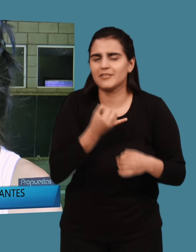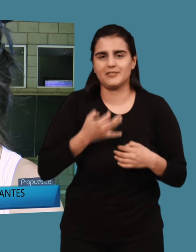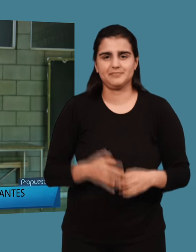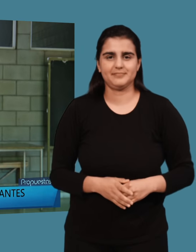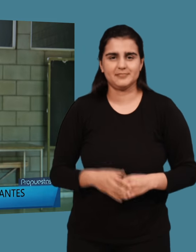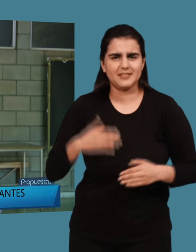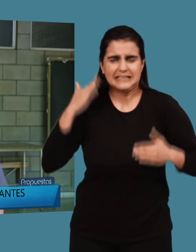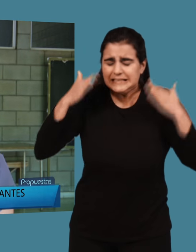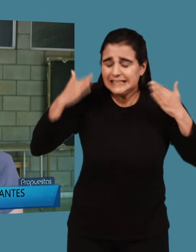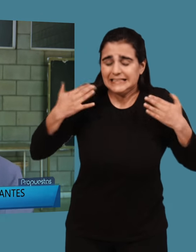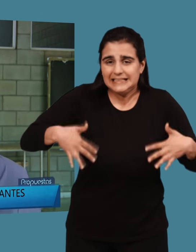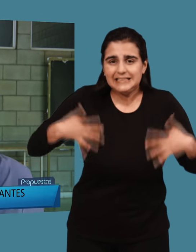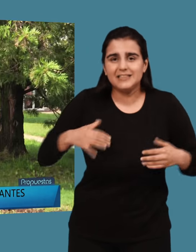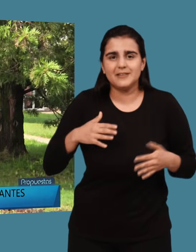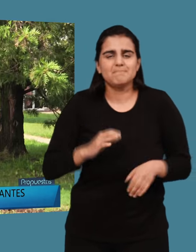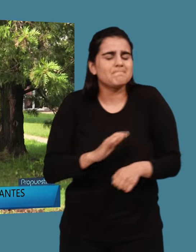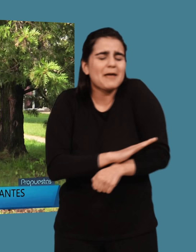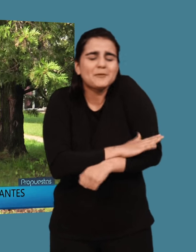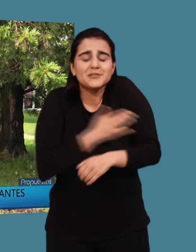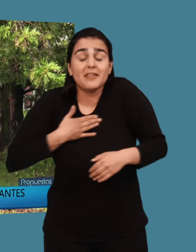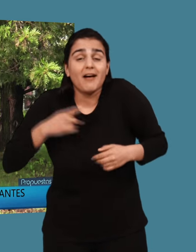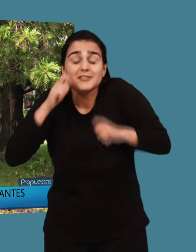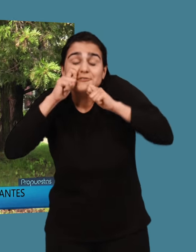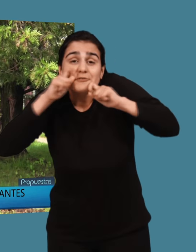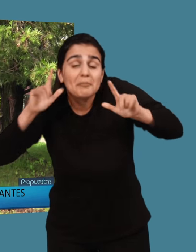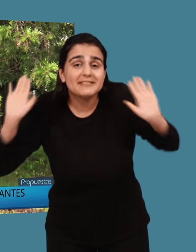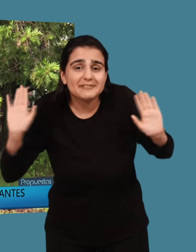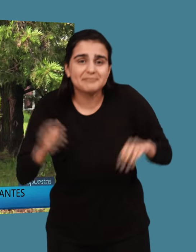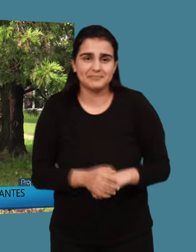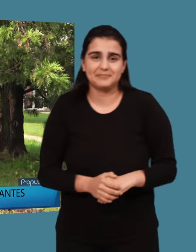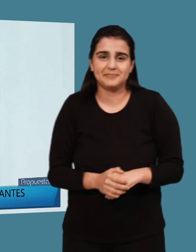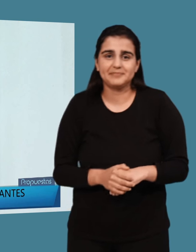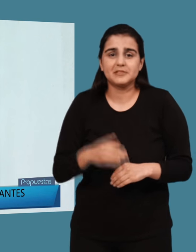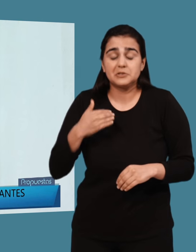Muchas expectativas. A mi me emociona, porque nunca se sabe lo que te vas a encontrar.